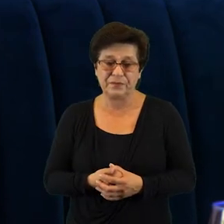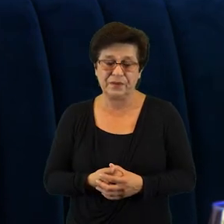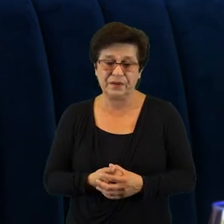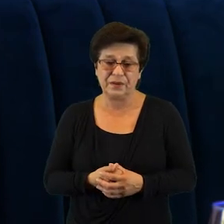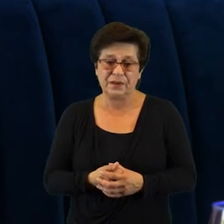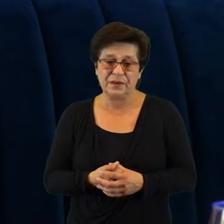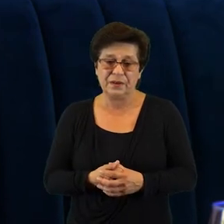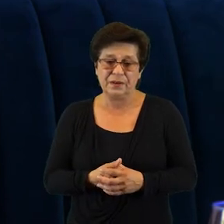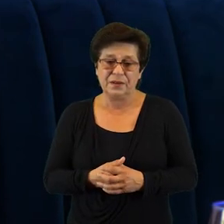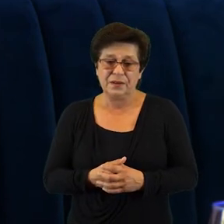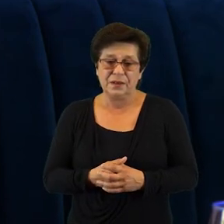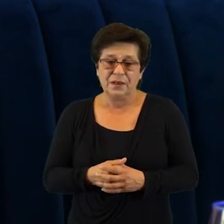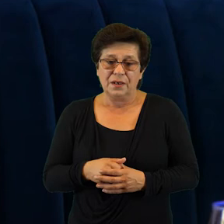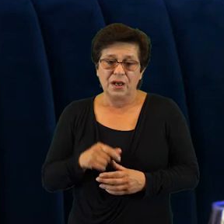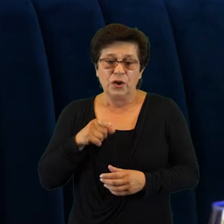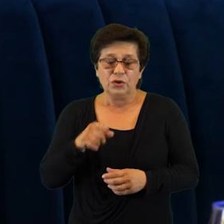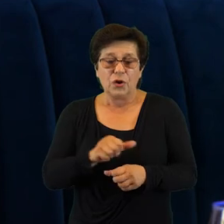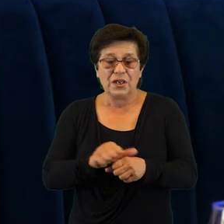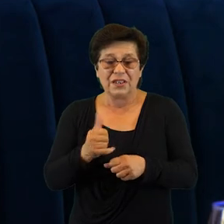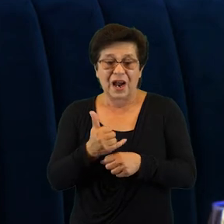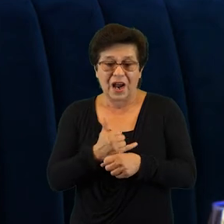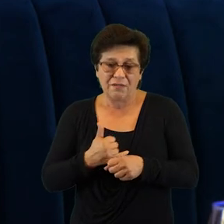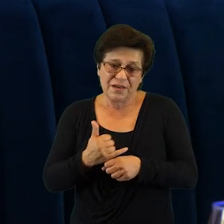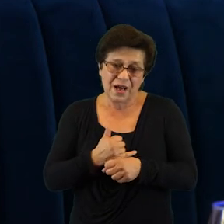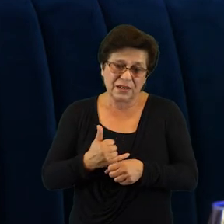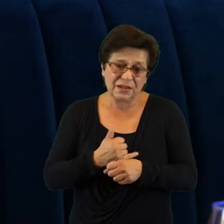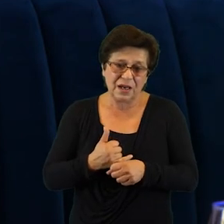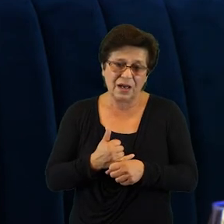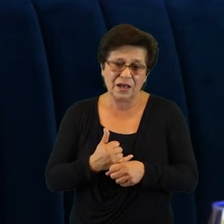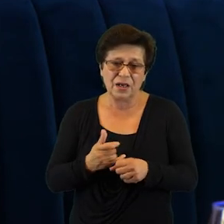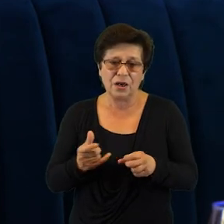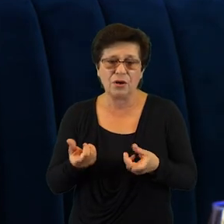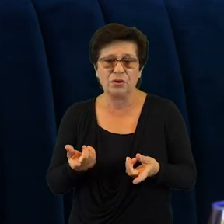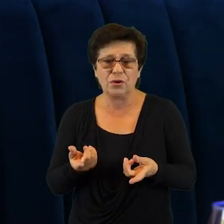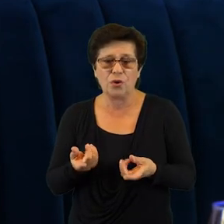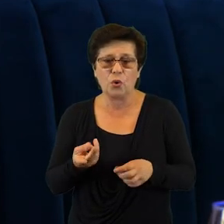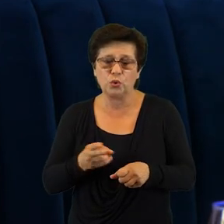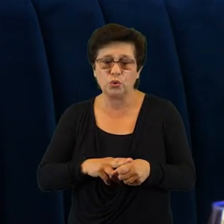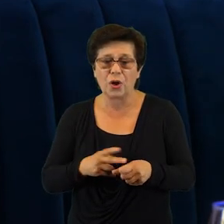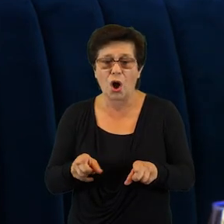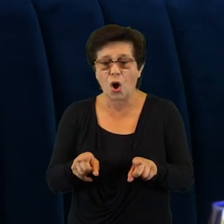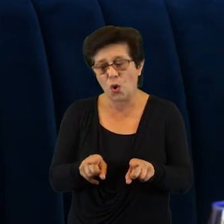I to jest kawiarnia, która znowu jest równie fenomenalna, jak ta grupa.